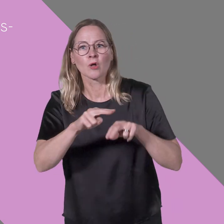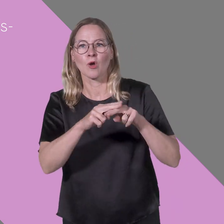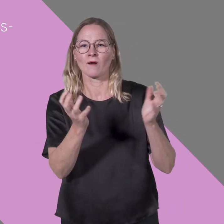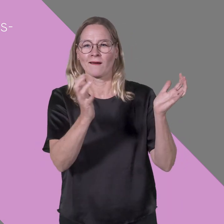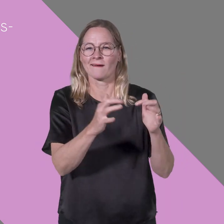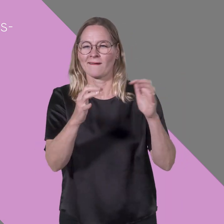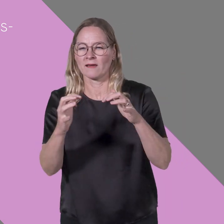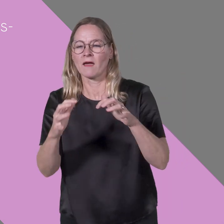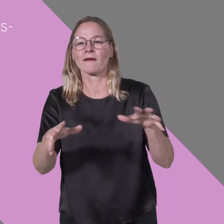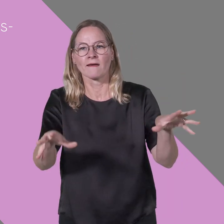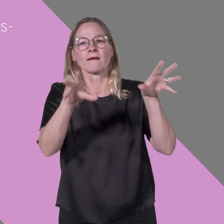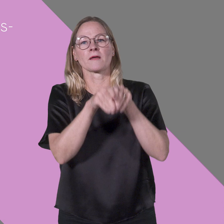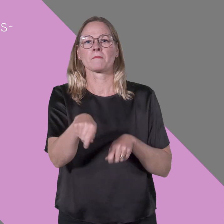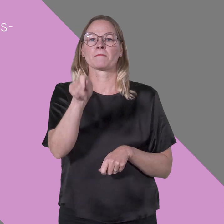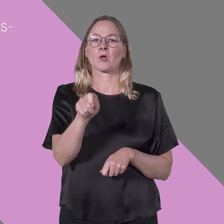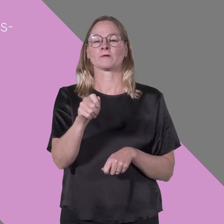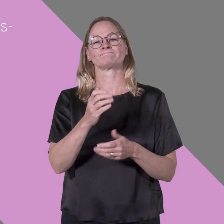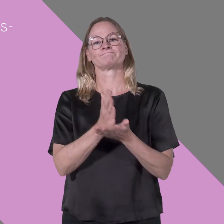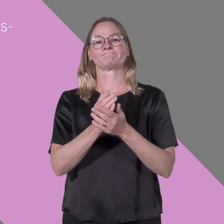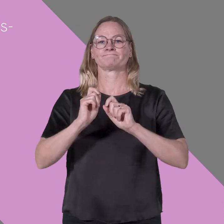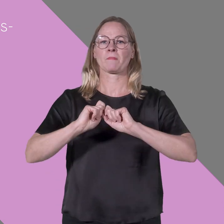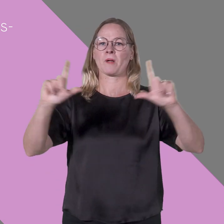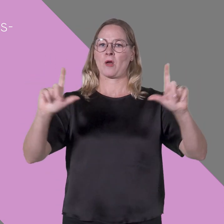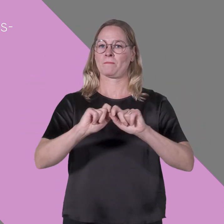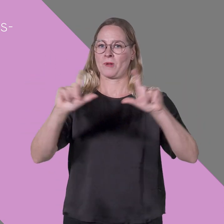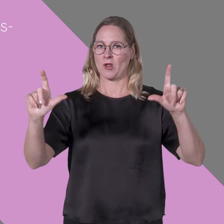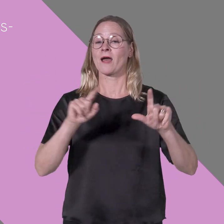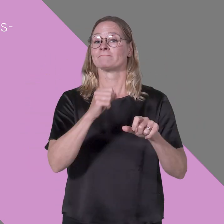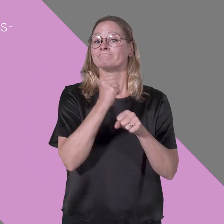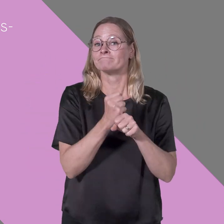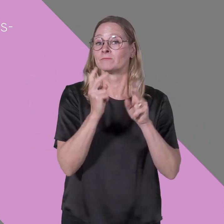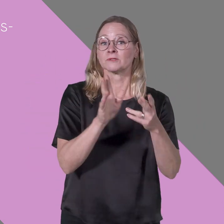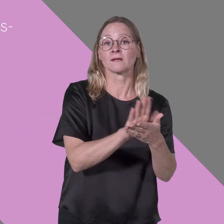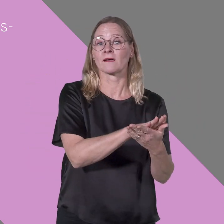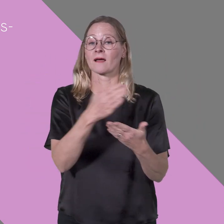laaditaan puheenjohtajan blogit, joista tehdään käännökset -